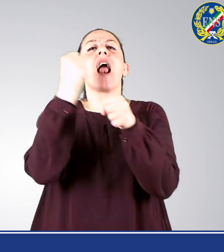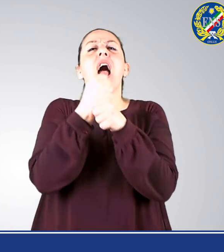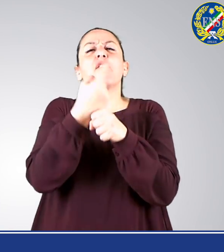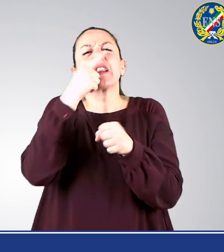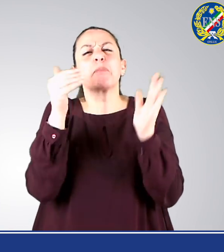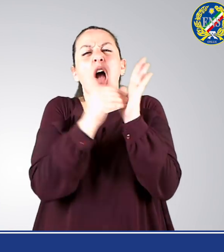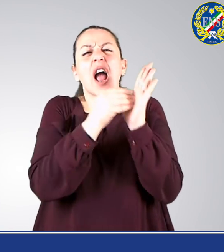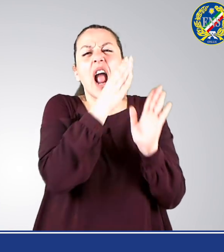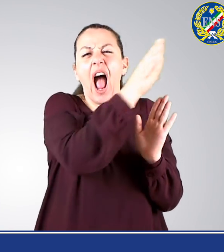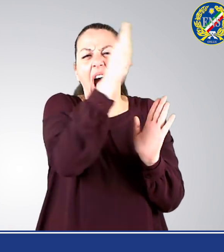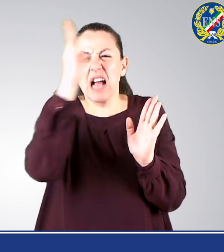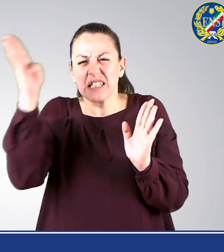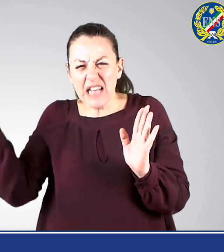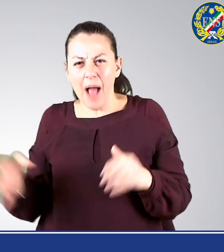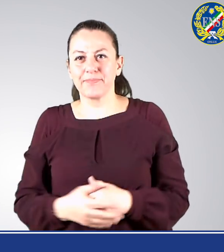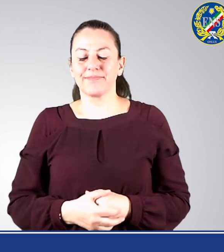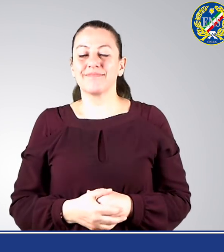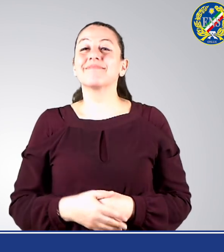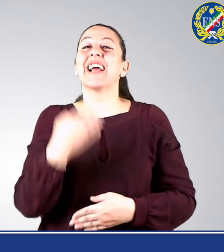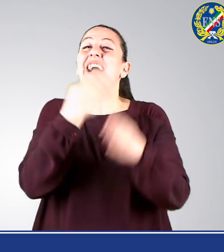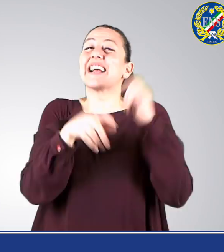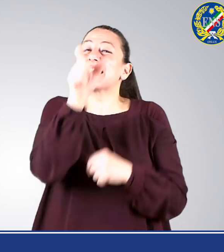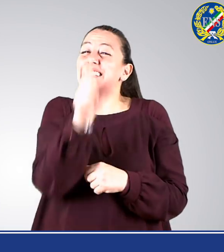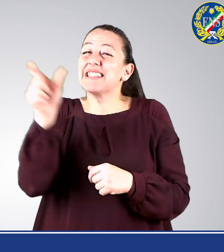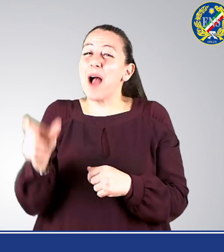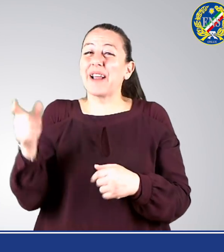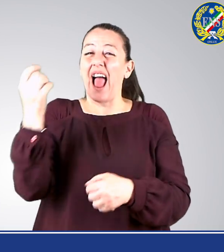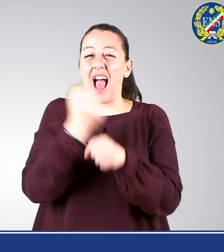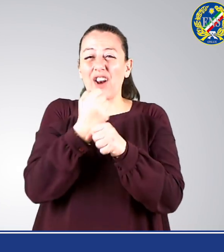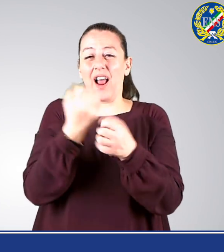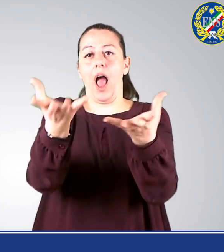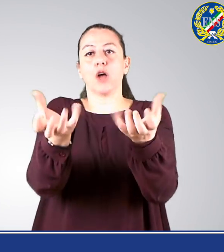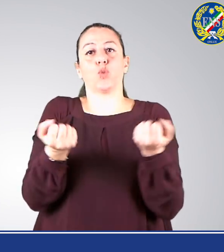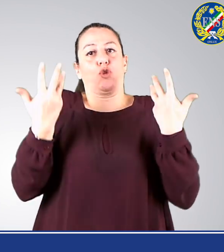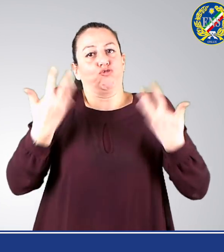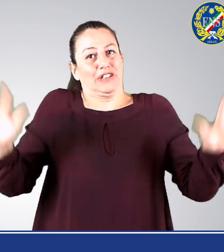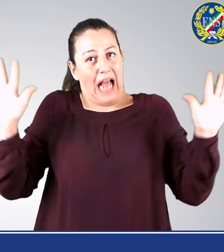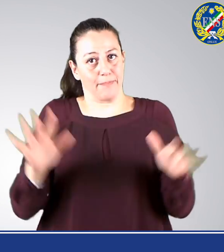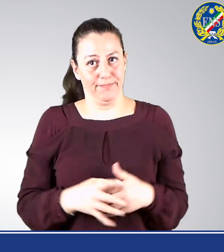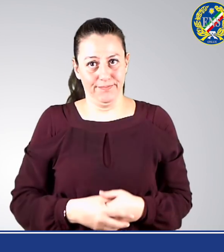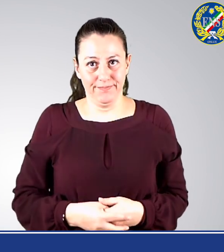i lavoratori a domicilio, i disabili già assunti,